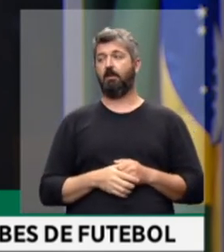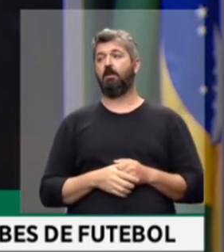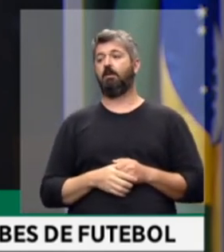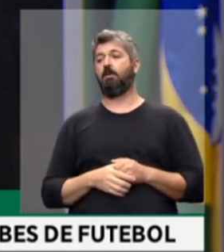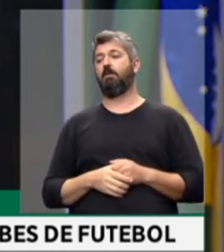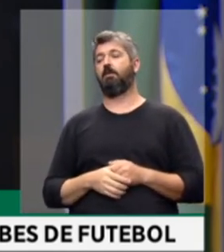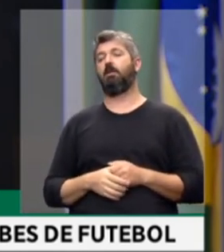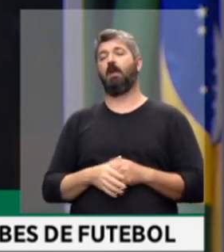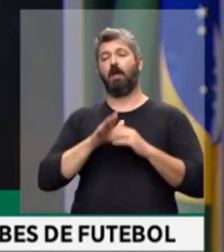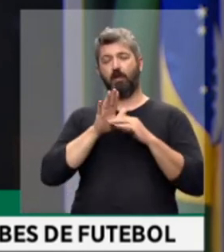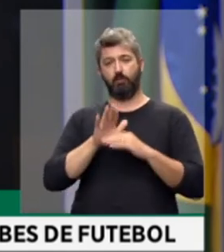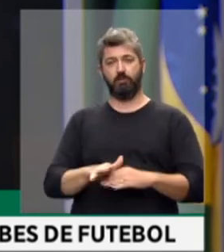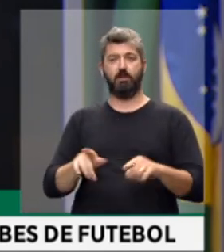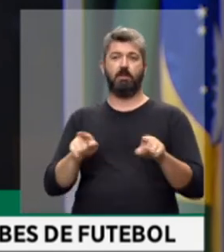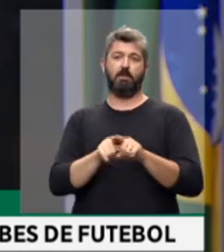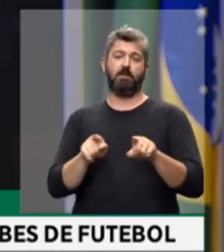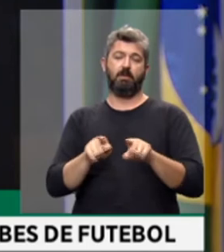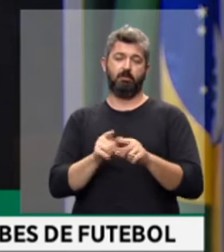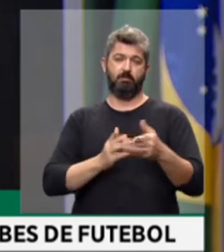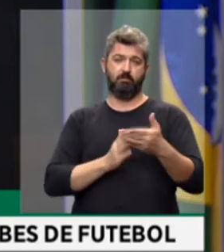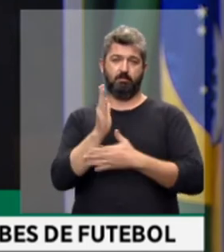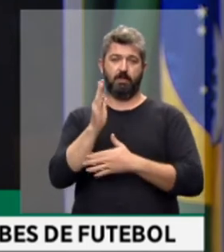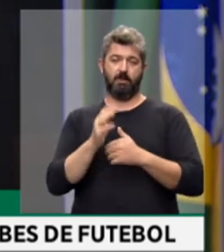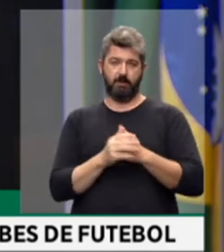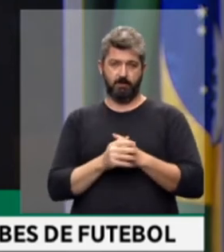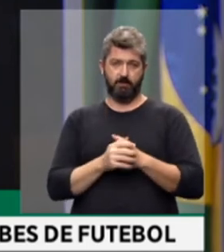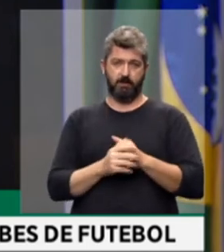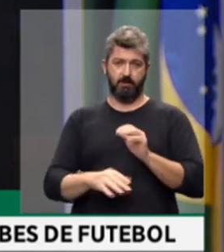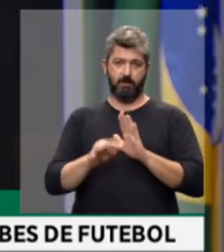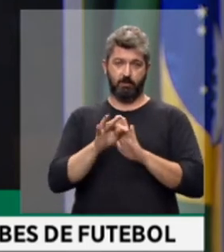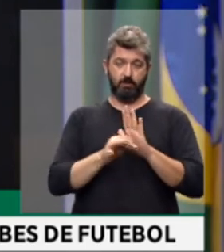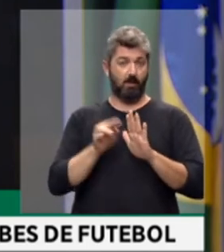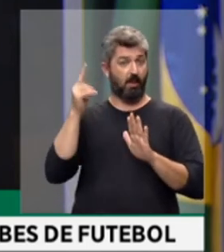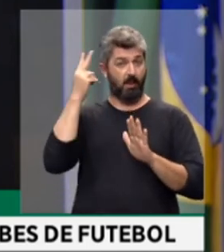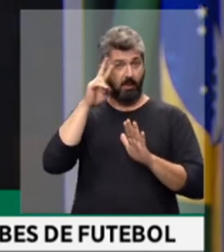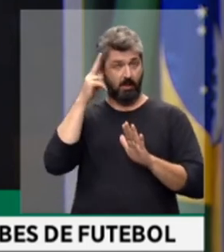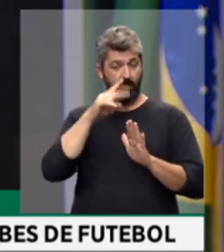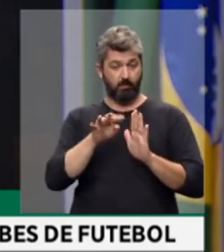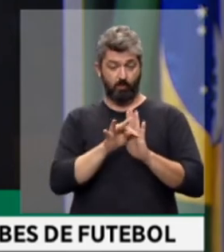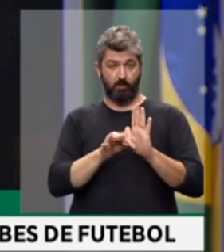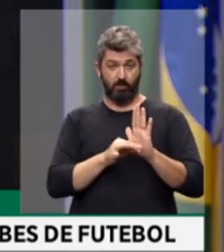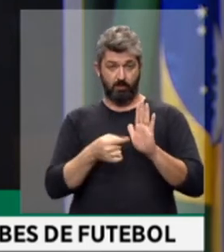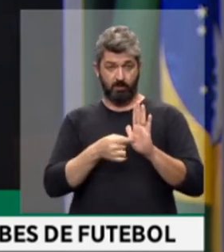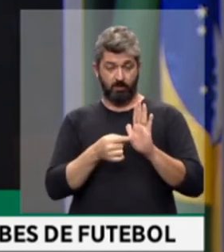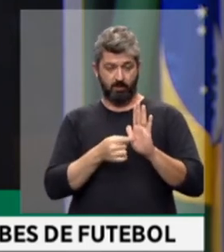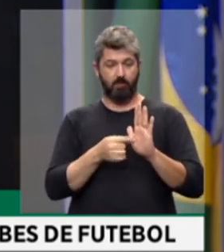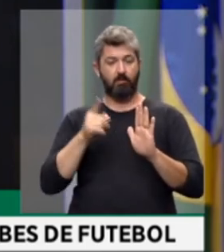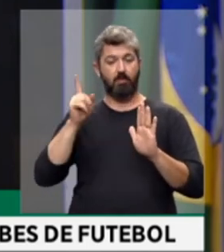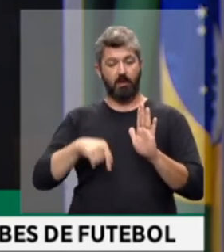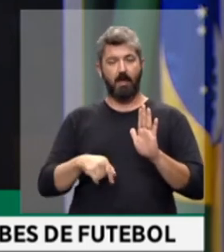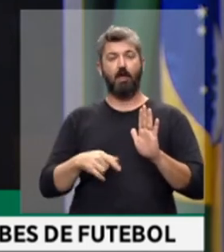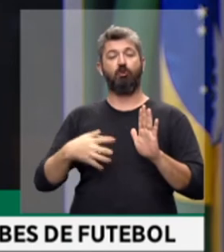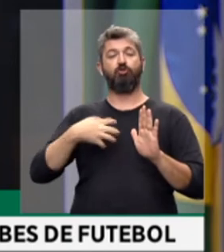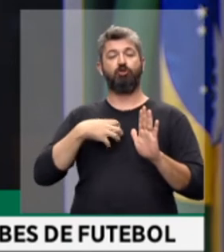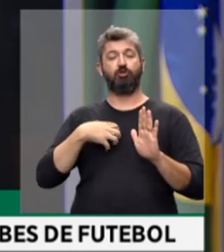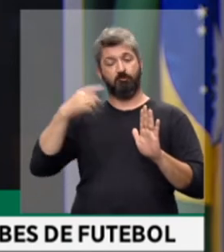BRASILEIRO. E MUITO ME ORGULHA PODER FAZER PARTE DESTE MOMENTO, PODE TER COLABORADO PELA APROVAÇÃO DESTE TEXTO E LEMBRANDO QUE O TEXTO FICOU